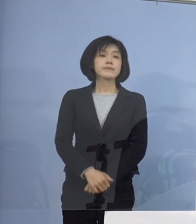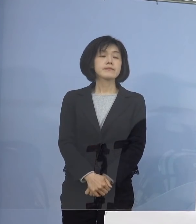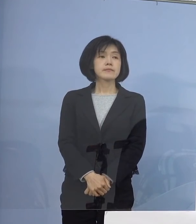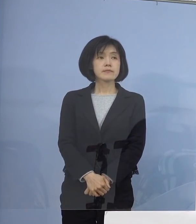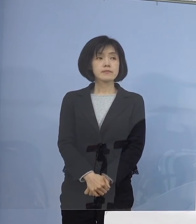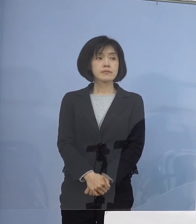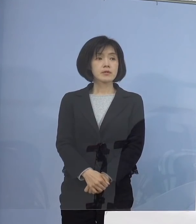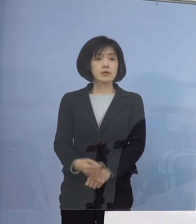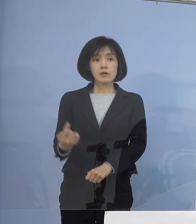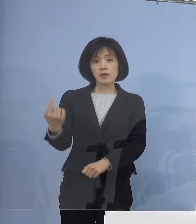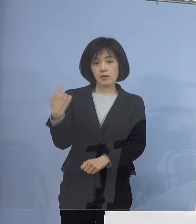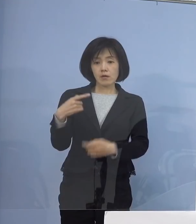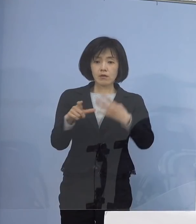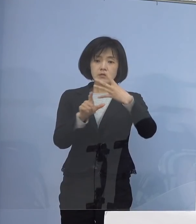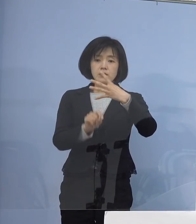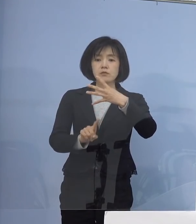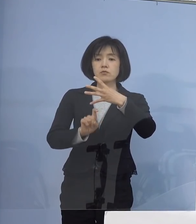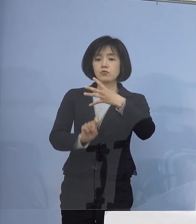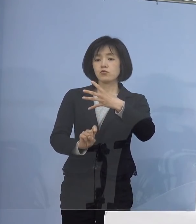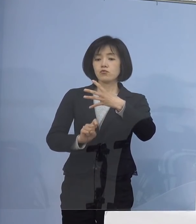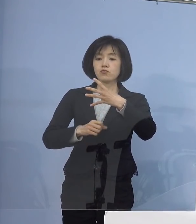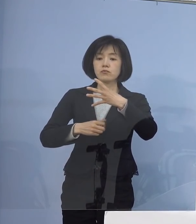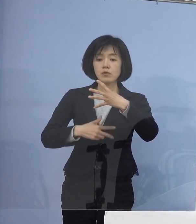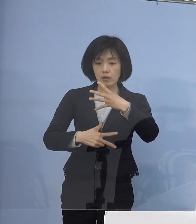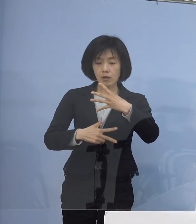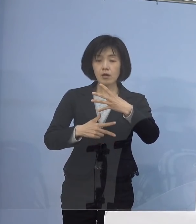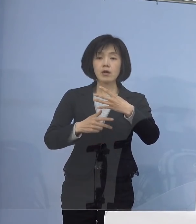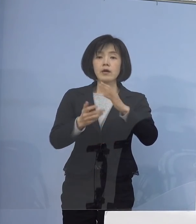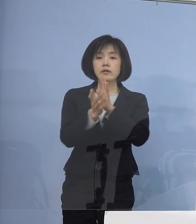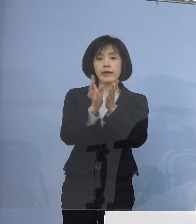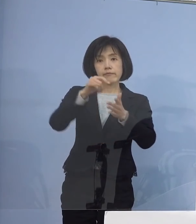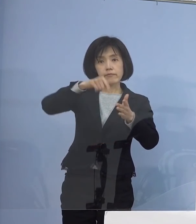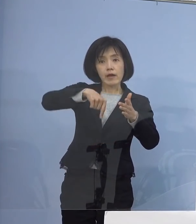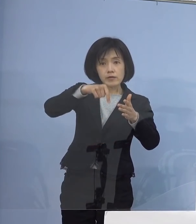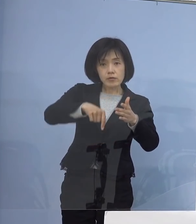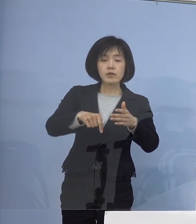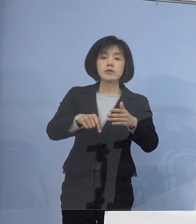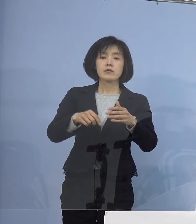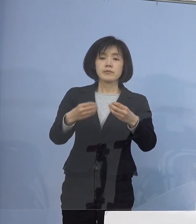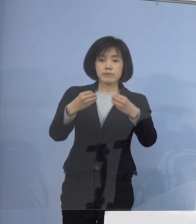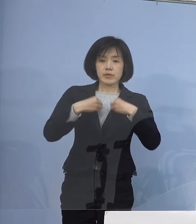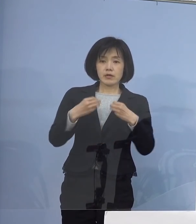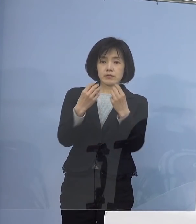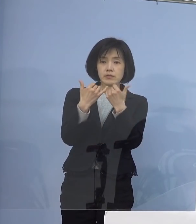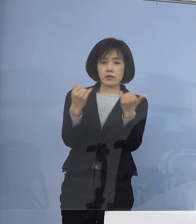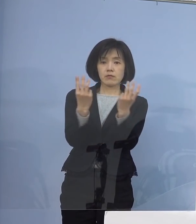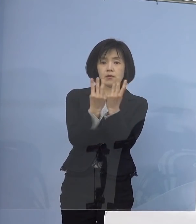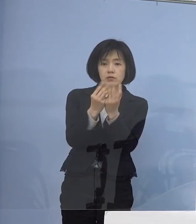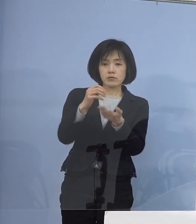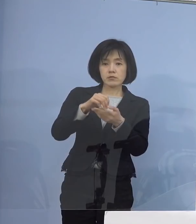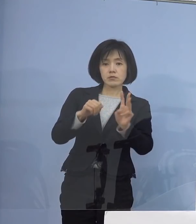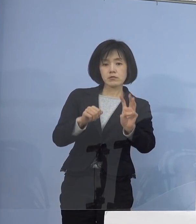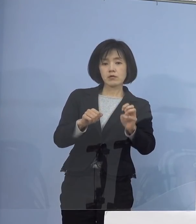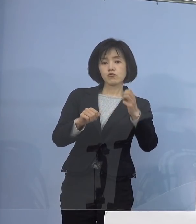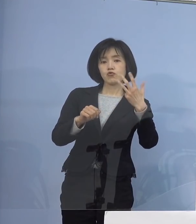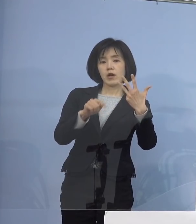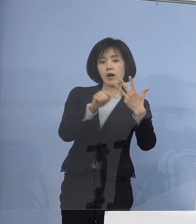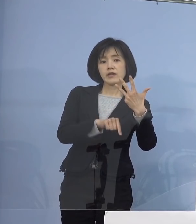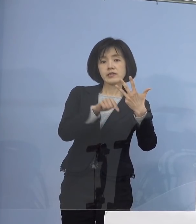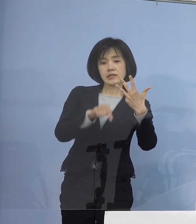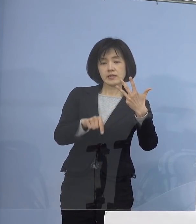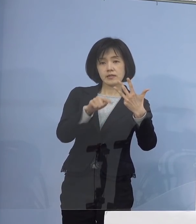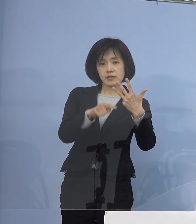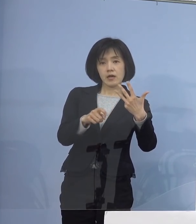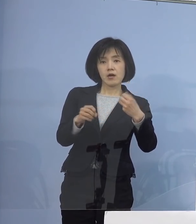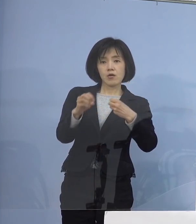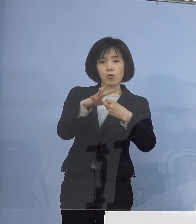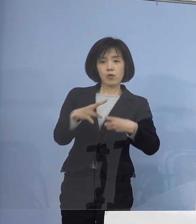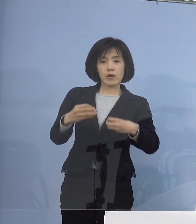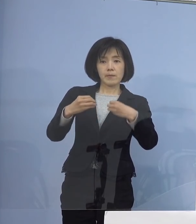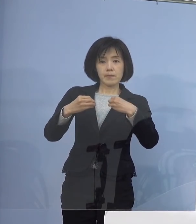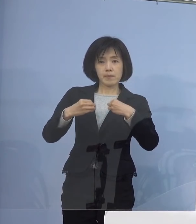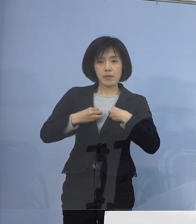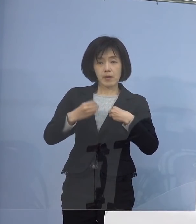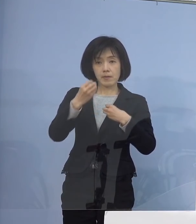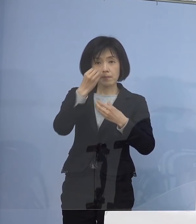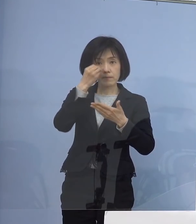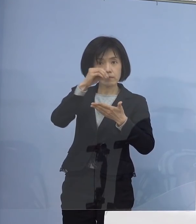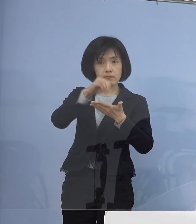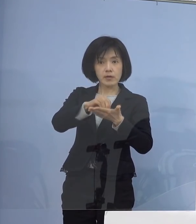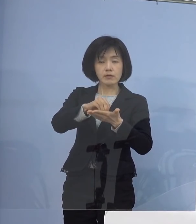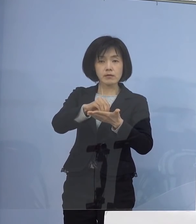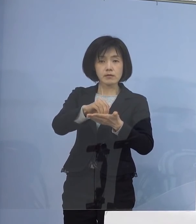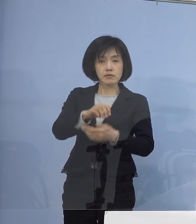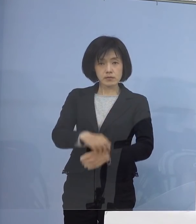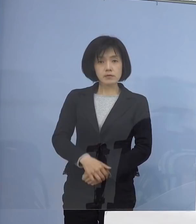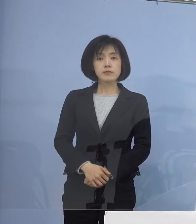昨日4月17日県内におきまして38名の 新型コロナウイルス感染者発生が確認されたところであります